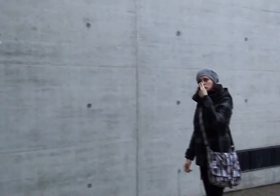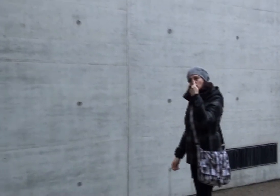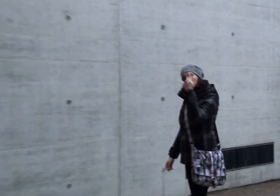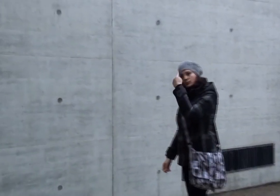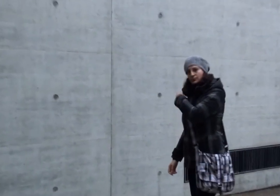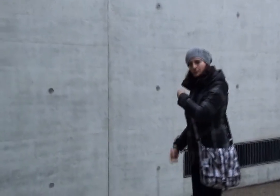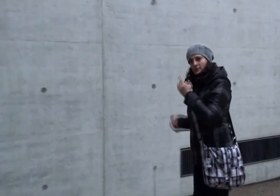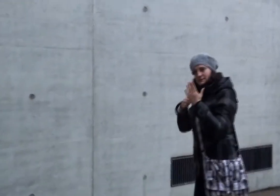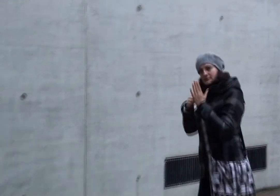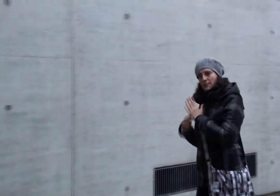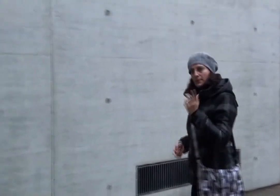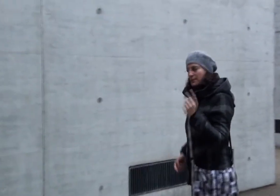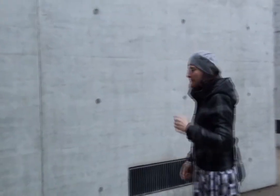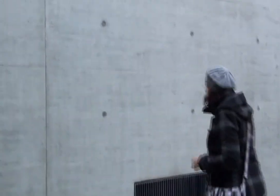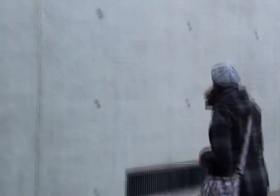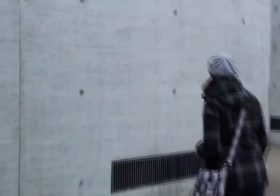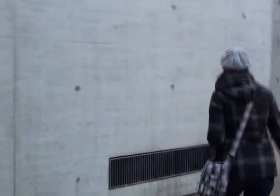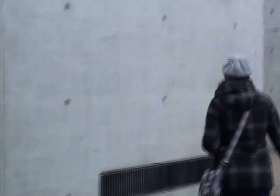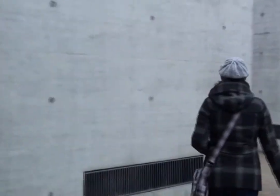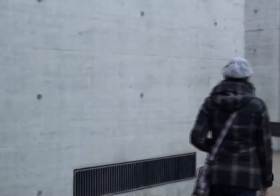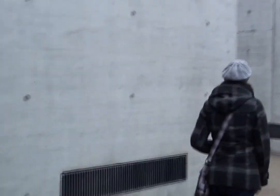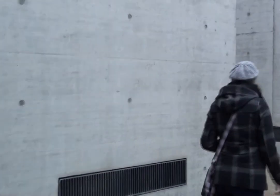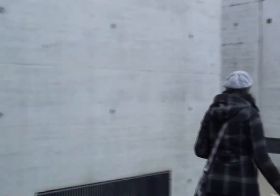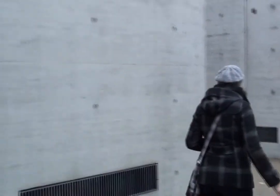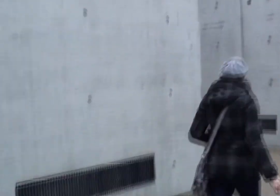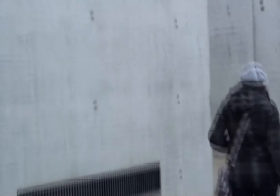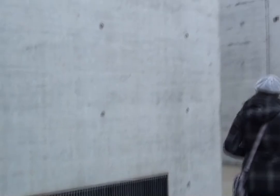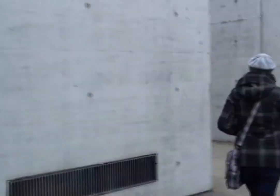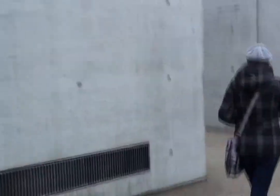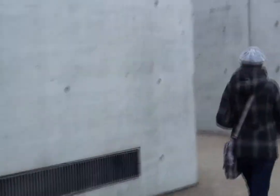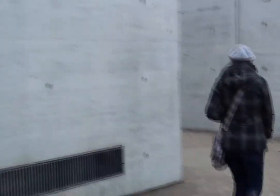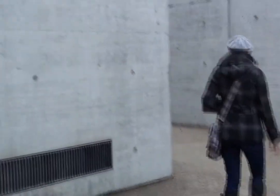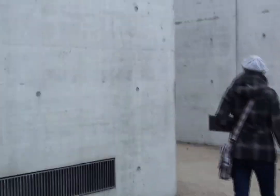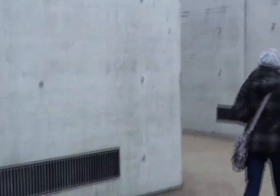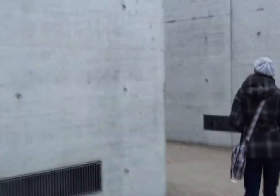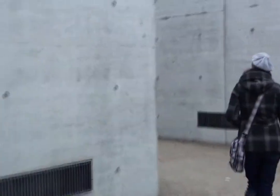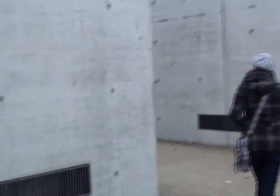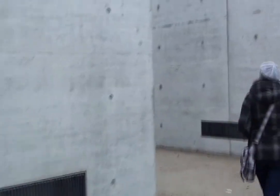Komm, lass uns weitergehen.